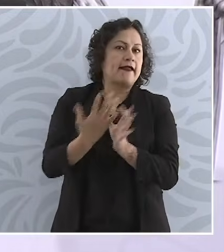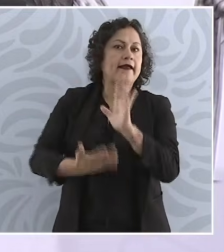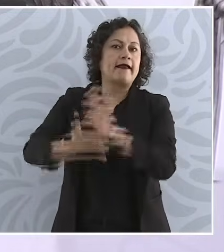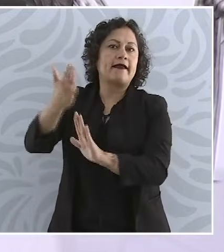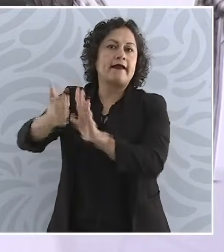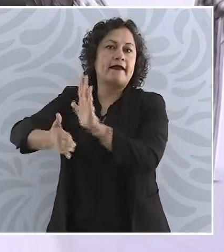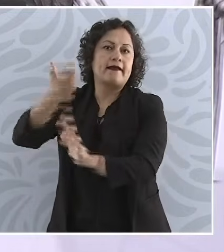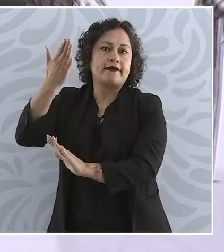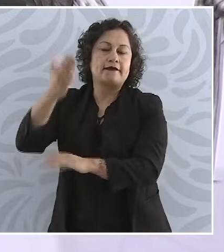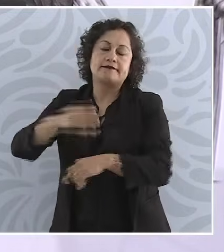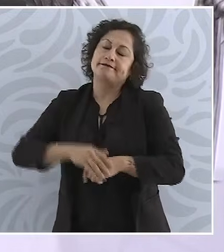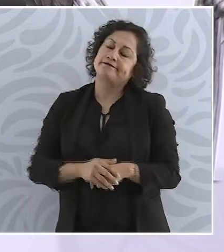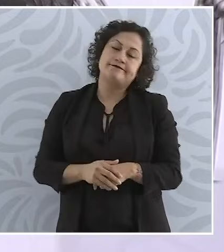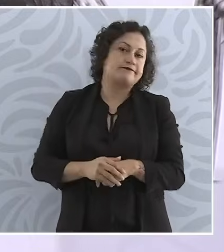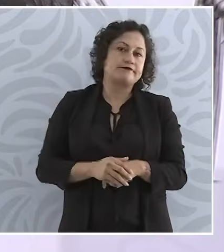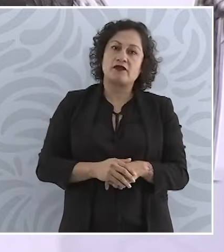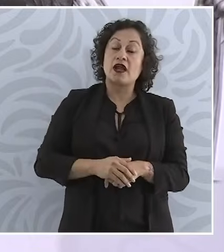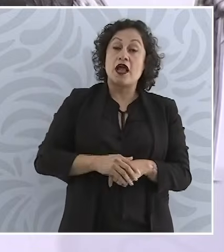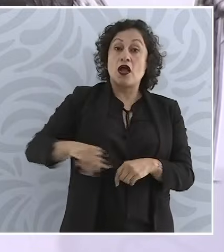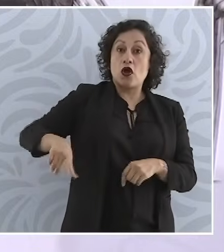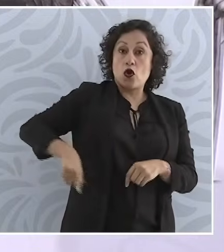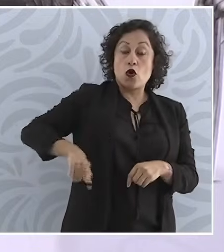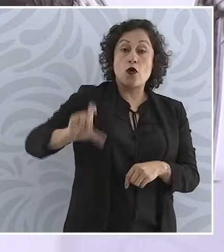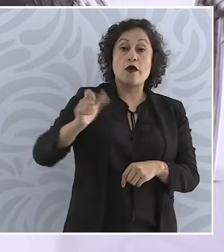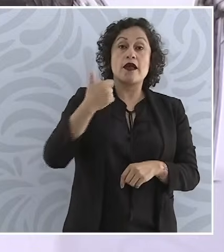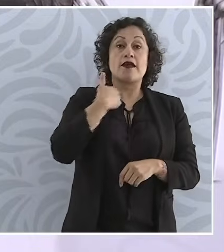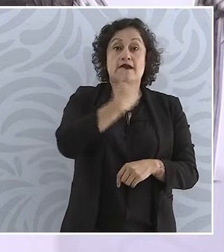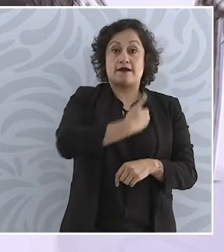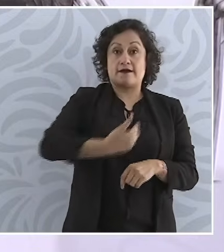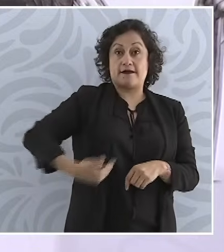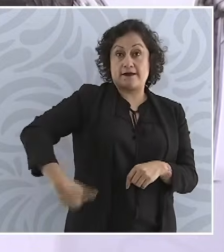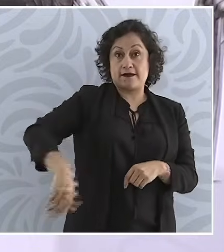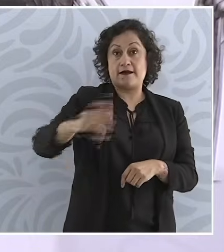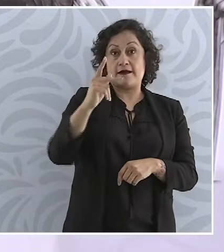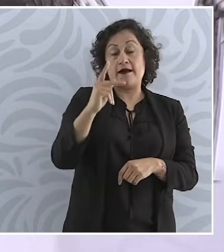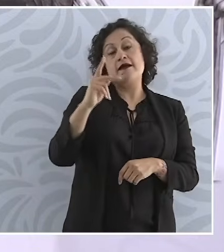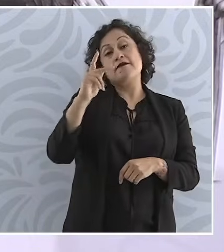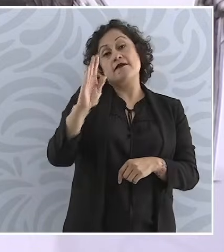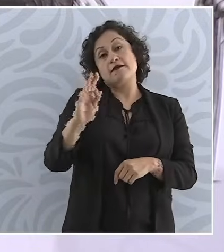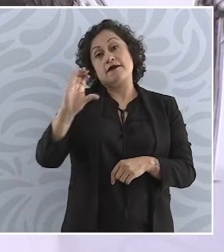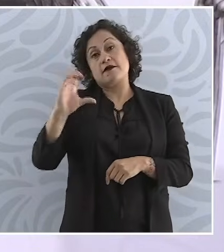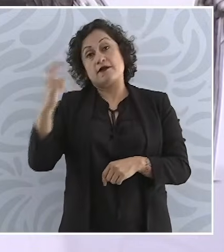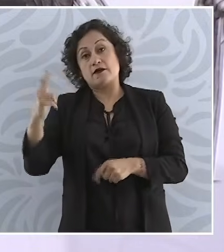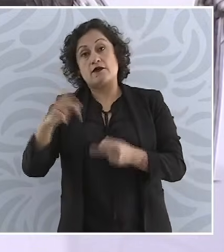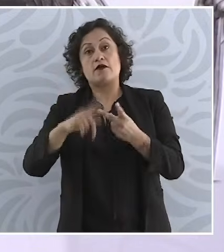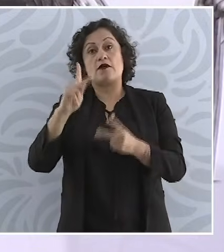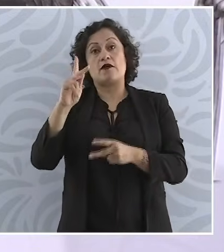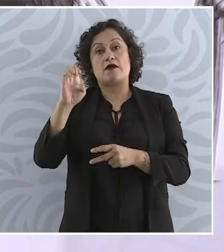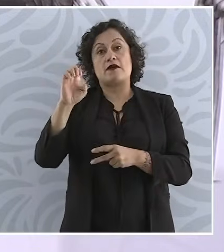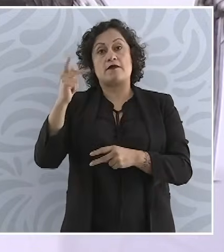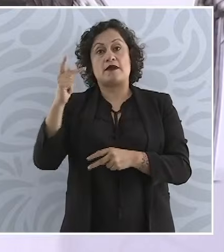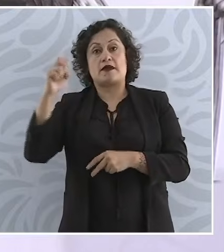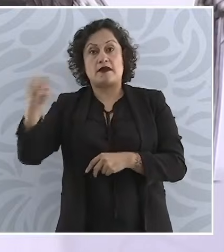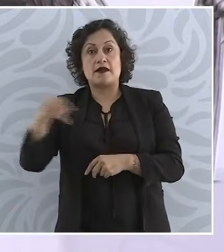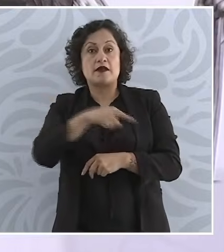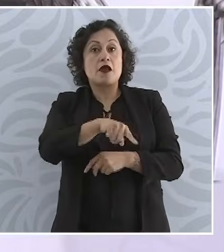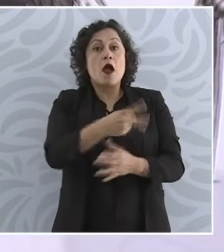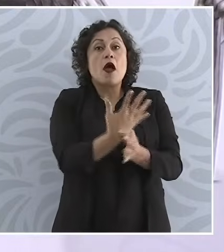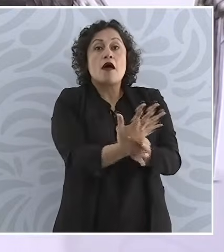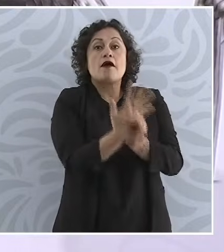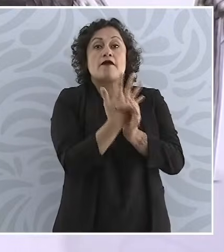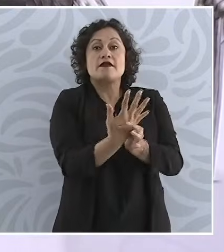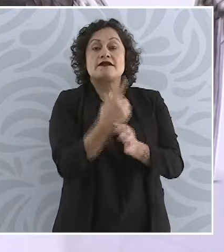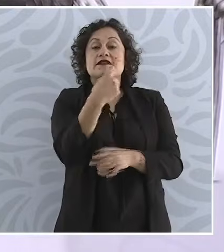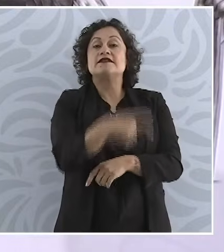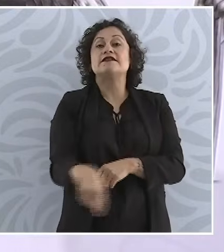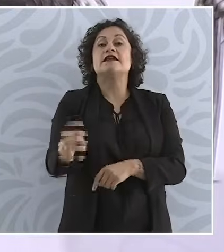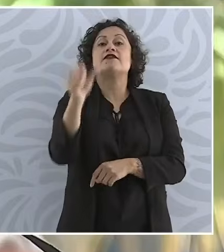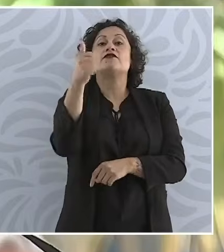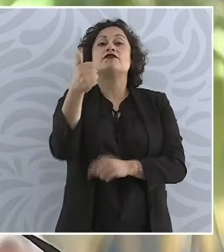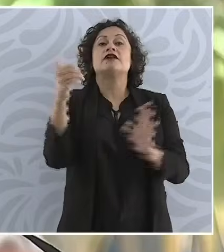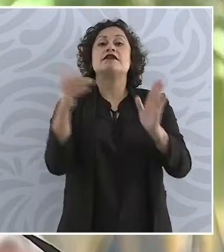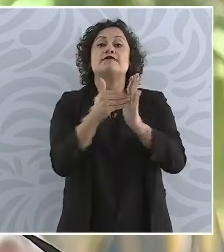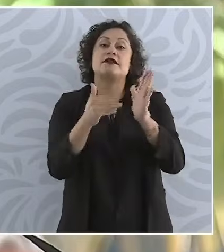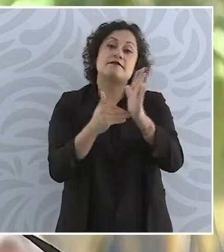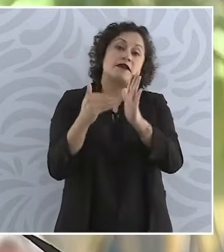y Peña la deuda de Pemex creció al doble hasta llegar a 106,000 millones de dólares es decir